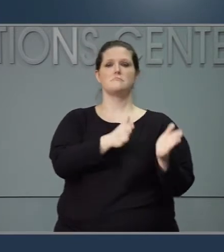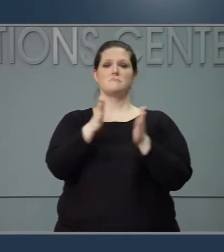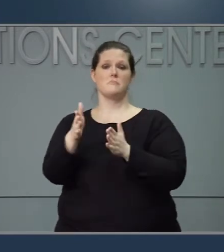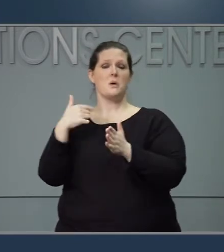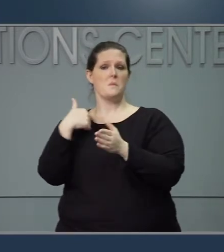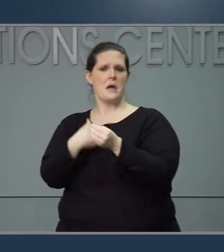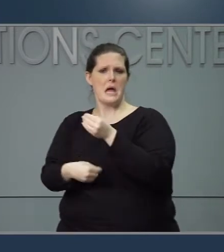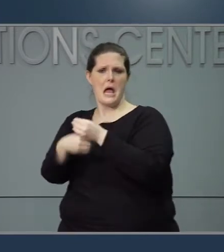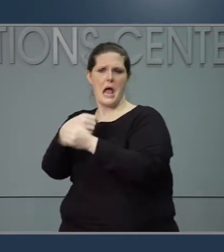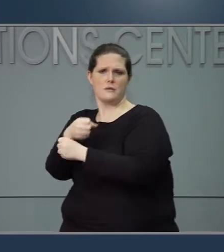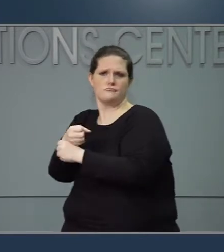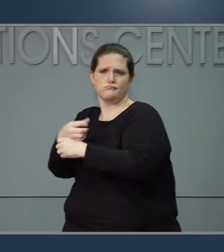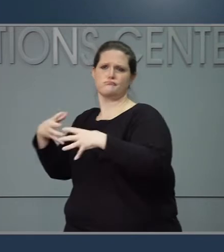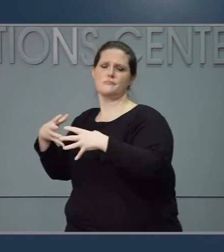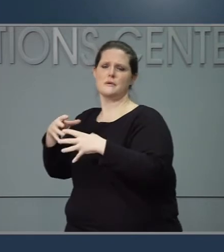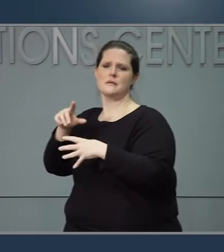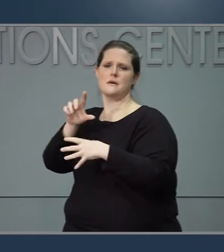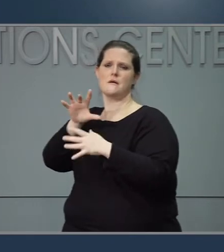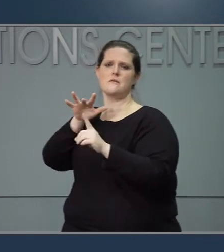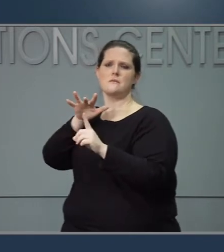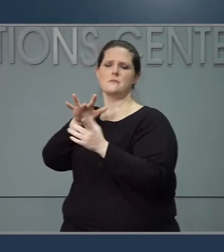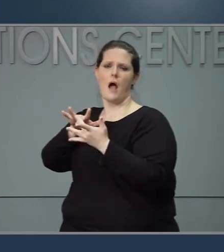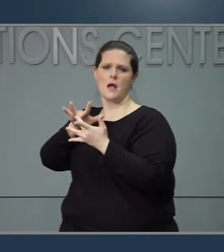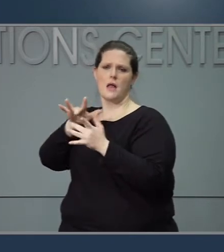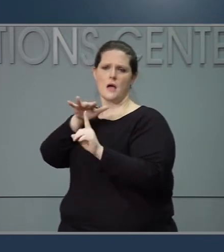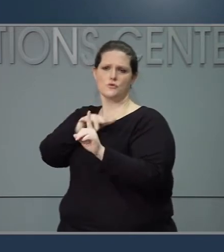POLÍTICOSS, HAN DAÑADO AL ESTADO, PODRÍA EMPEORAR LAS